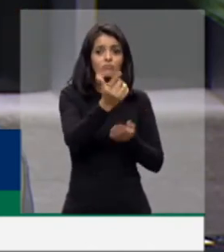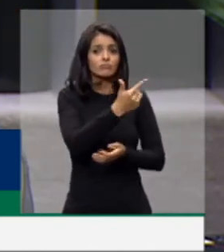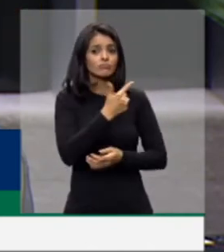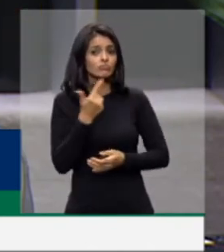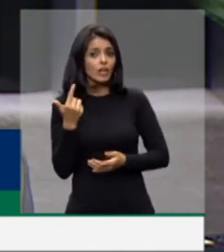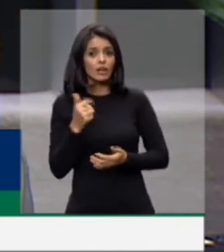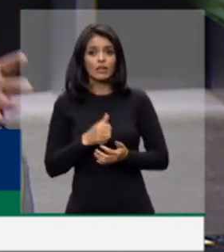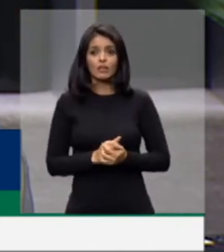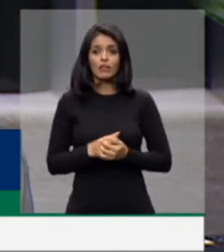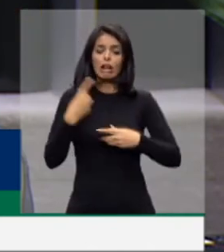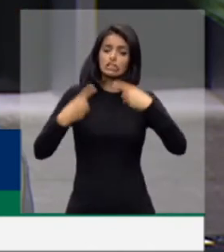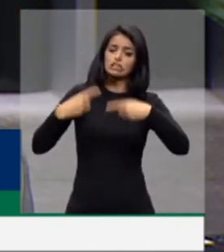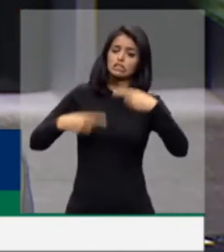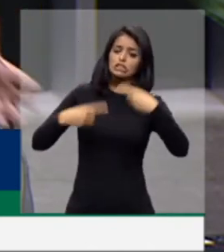RECONHECER A INCAPACIDADE DO ESTADO, E INVESTIR SUA